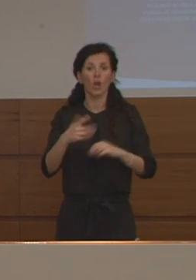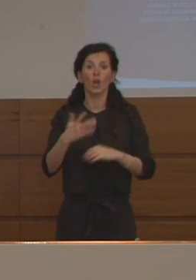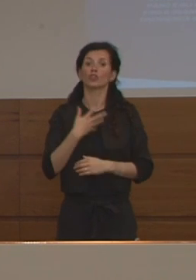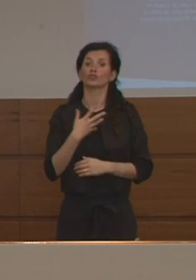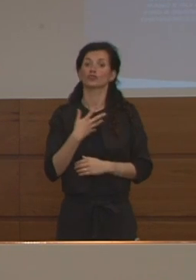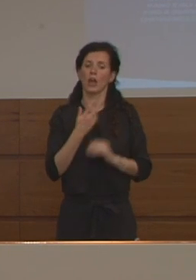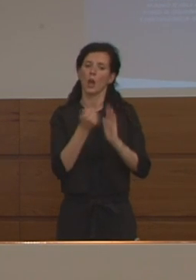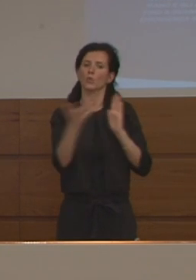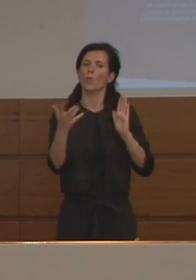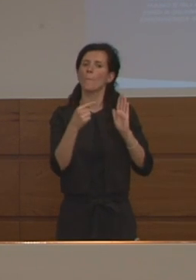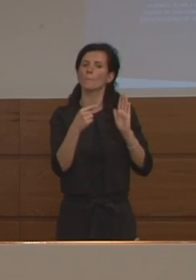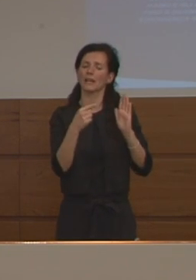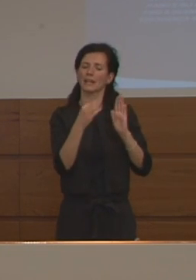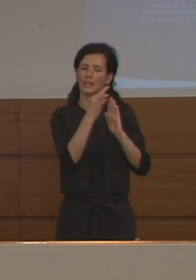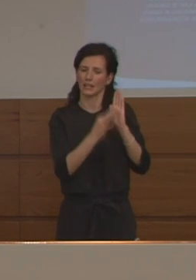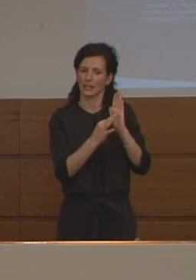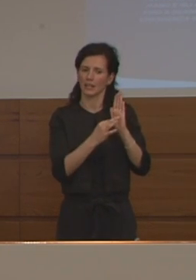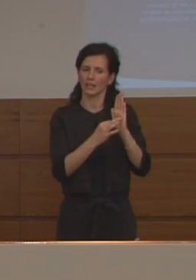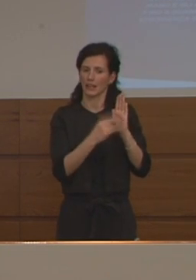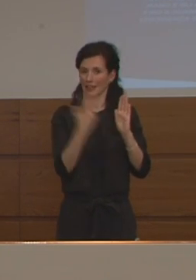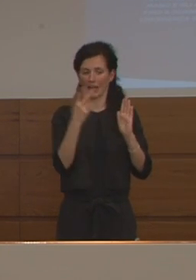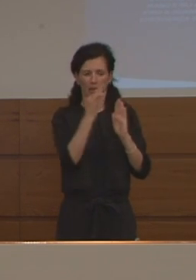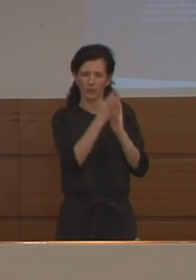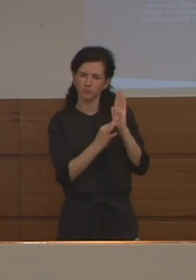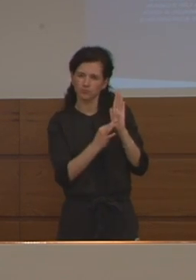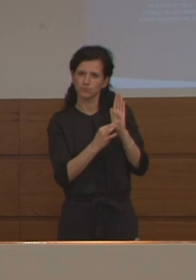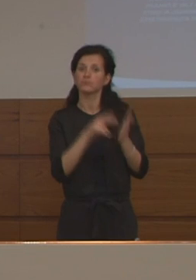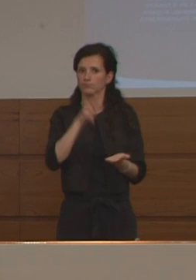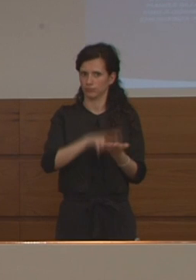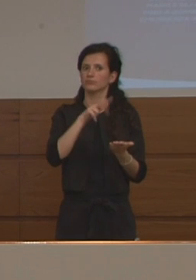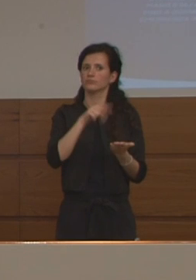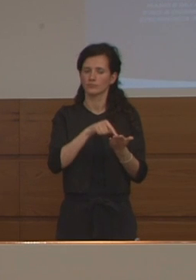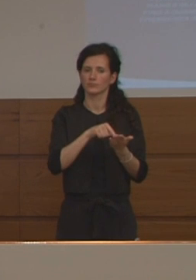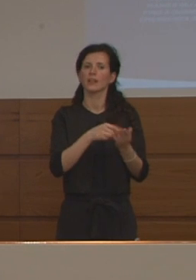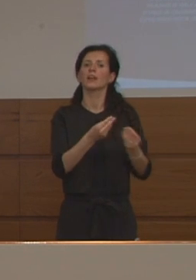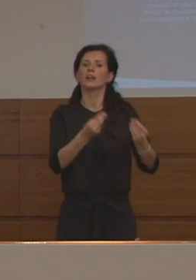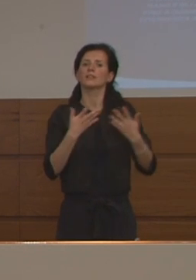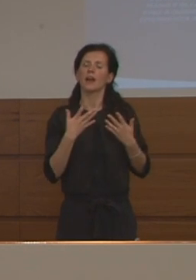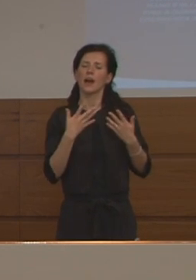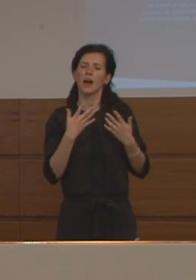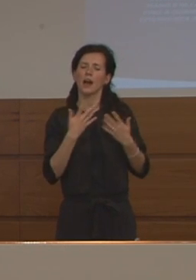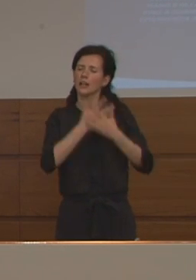affidabili e che ci dicono qual è l'impatto in questo momento di questa